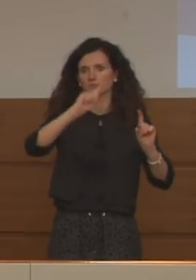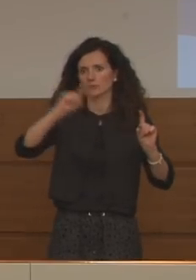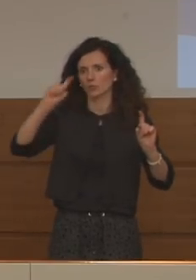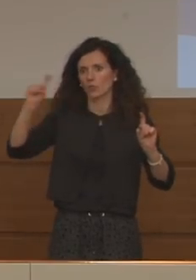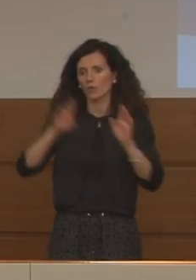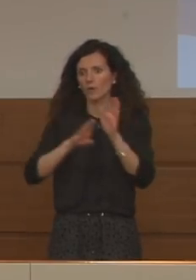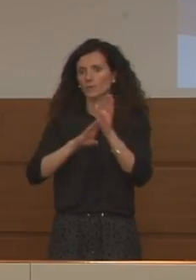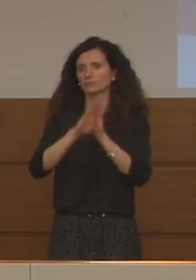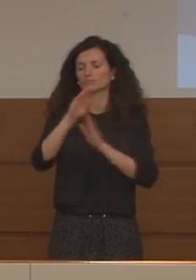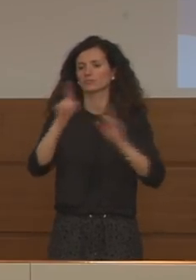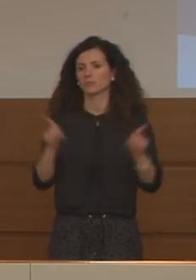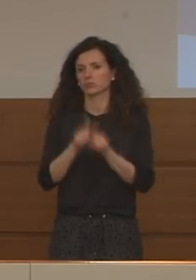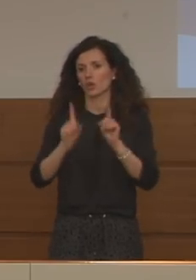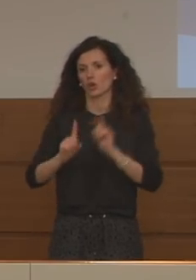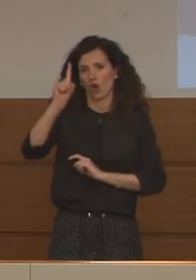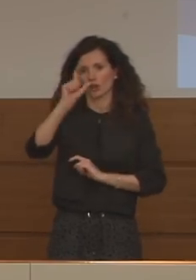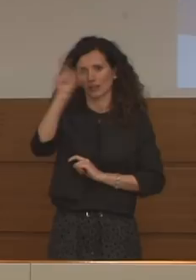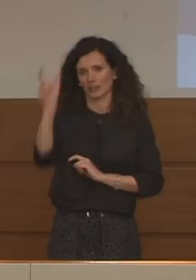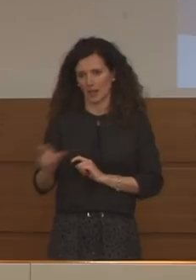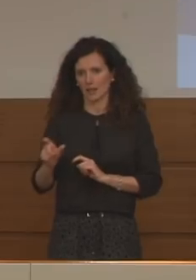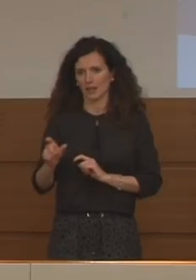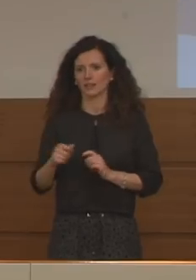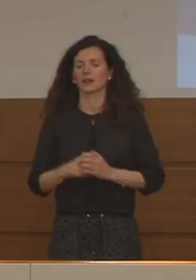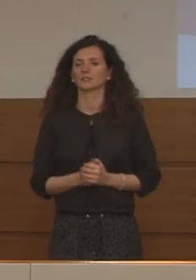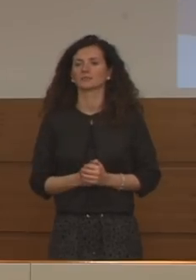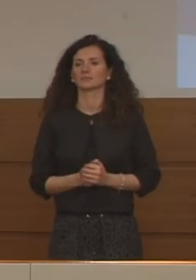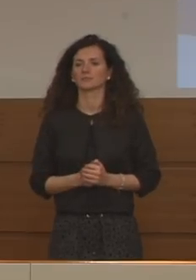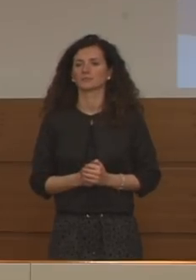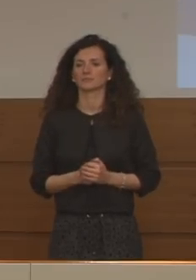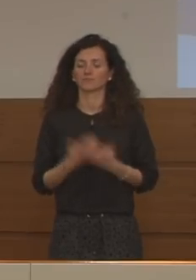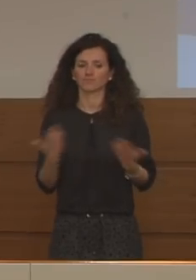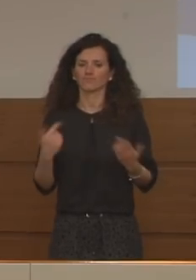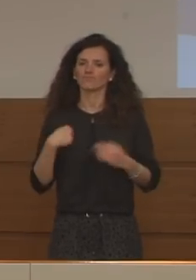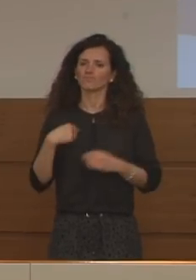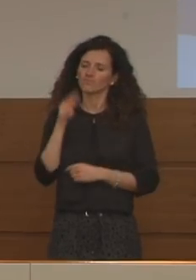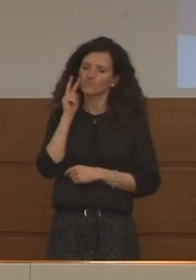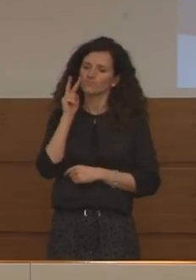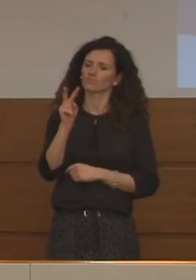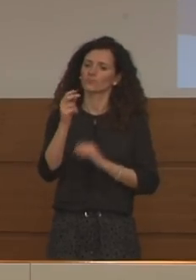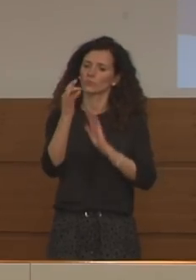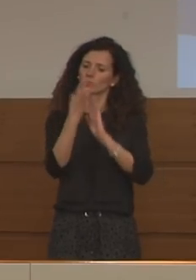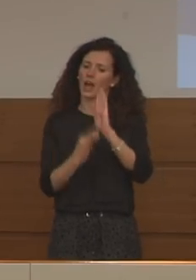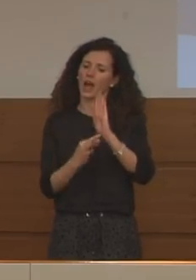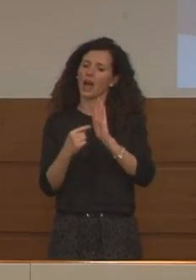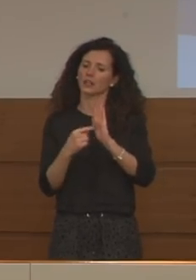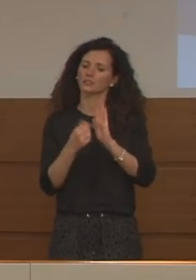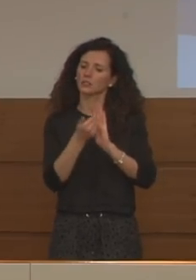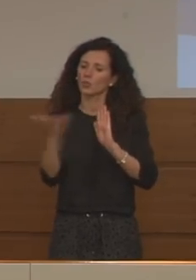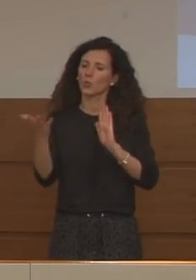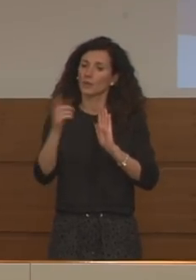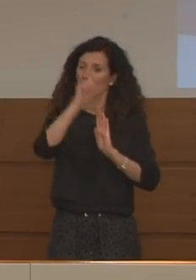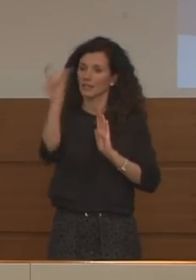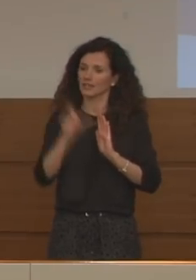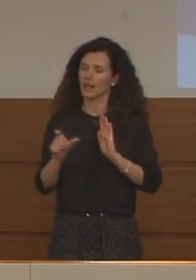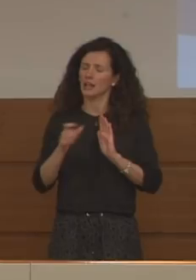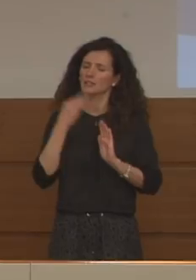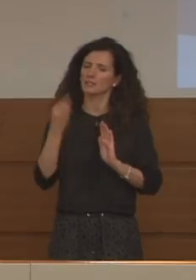che si è verificata nelle Regioni del nord. Quindi, quando guardiamo i dati italiani, dobbiamo sempre guardarli con grande attenzione. In questo momento